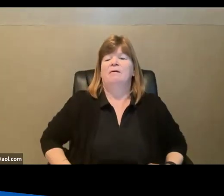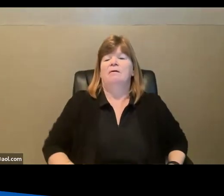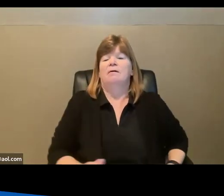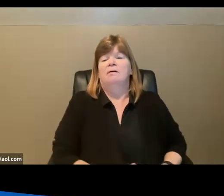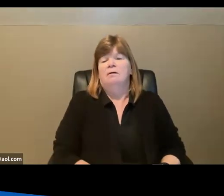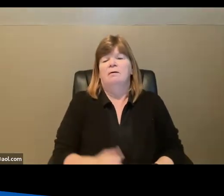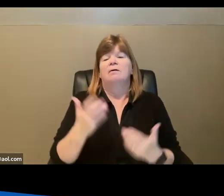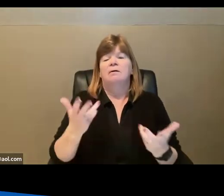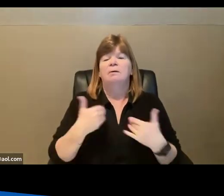Tenemos algunas preguntas.